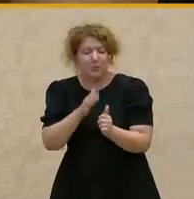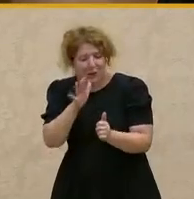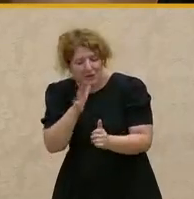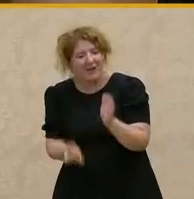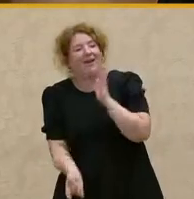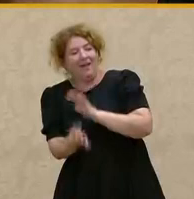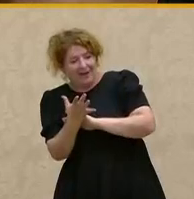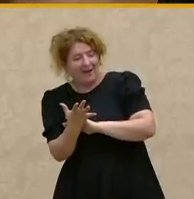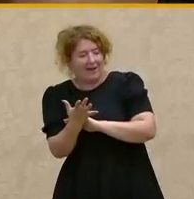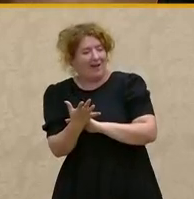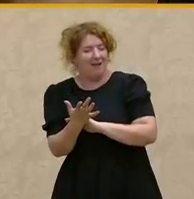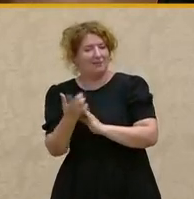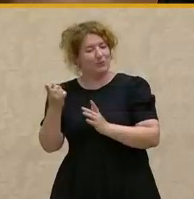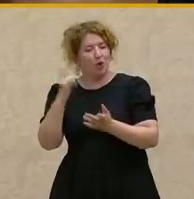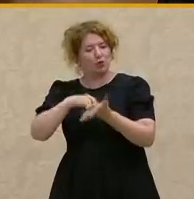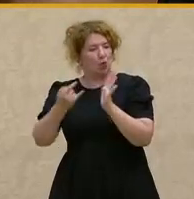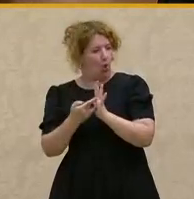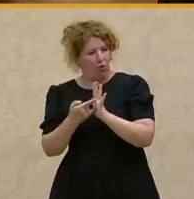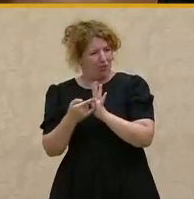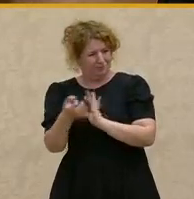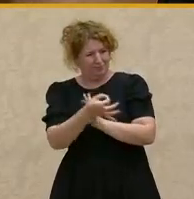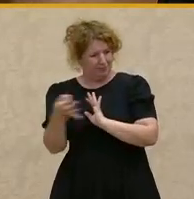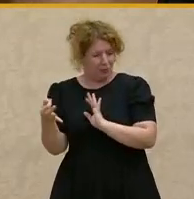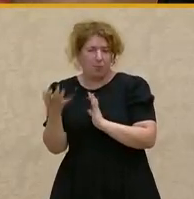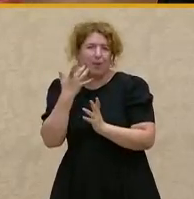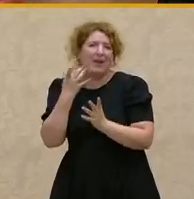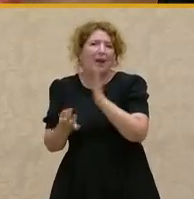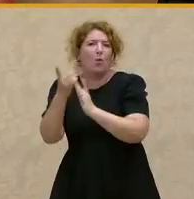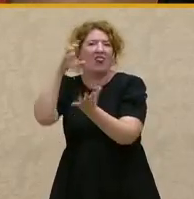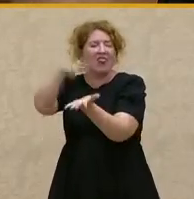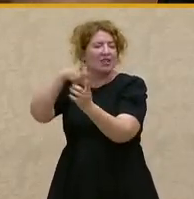responder a esta problemática mediante un centro de referencia especializado para,